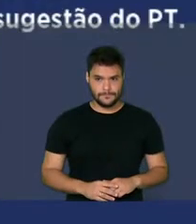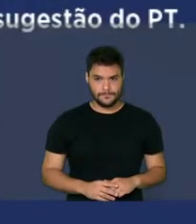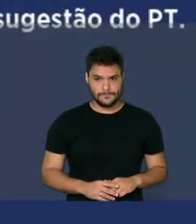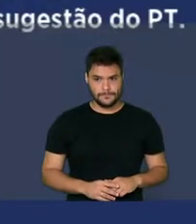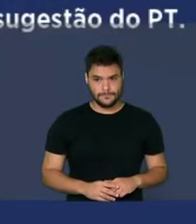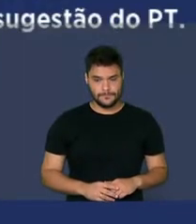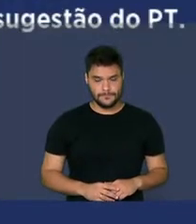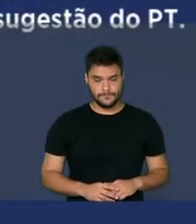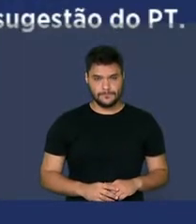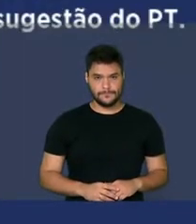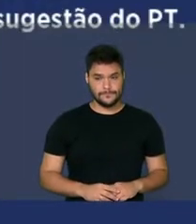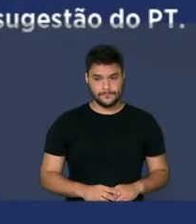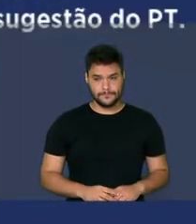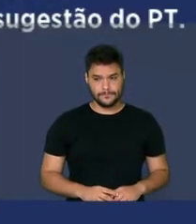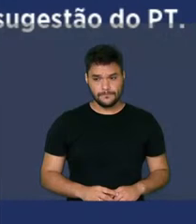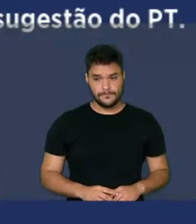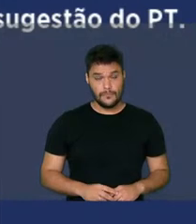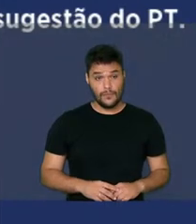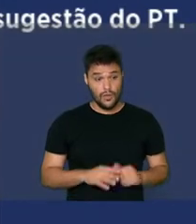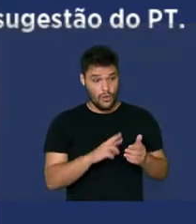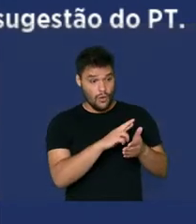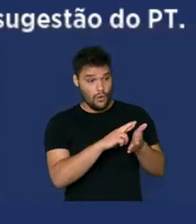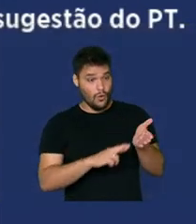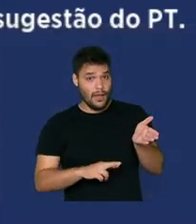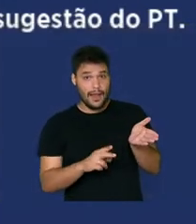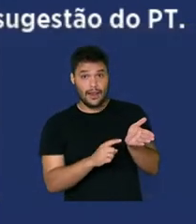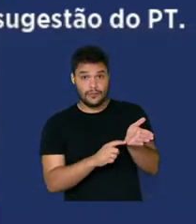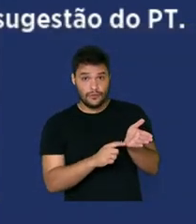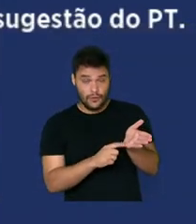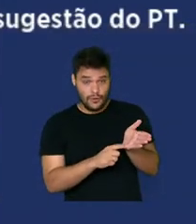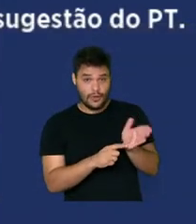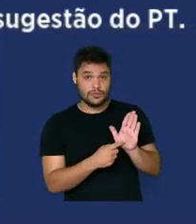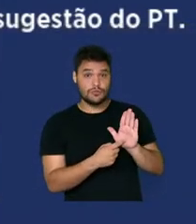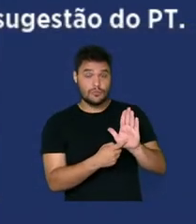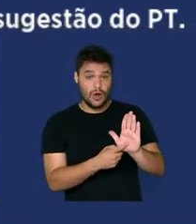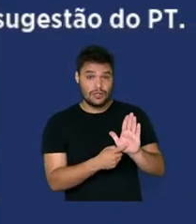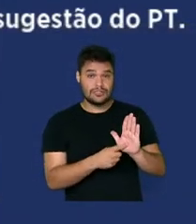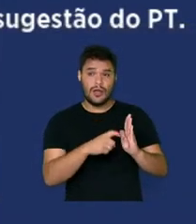IMPOSTO CAI PARA 13.3%. O NOSSO RELATÓRIOS, NÓS COLOCAMOS UMA CARGA